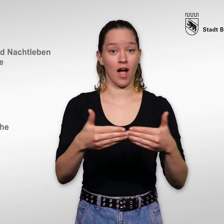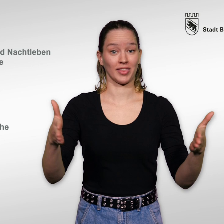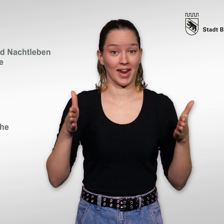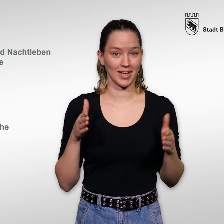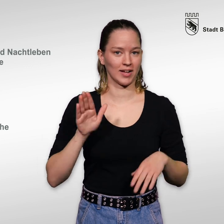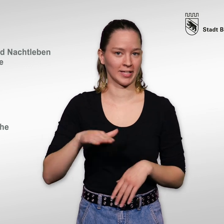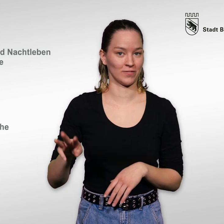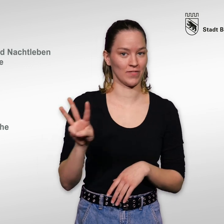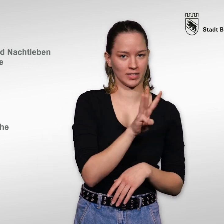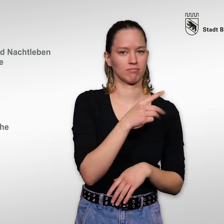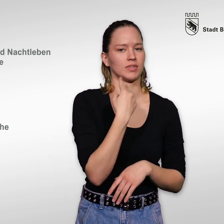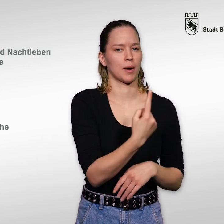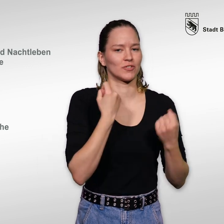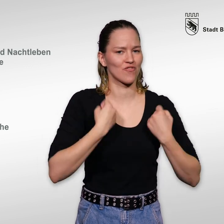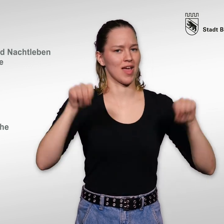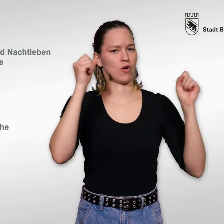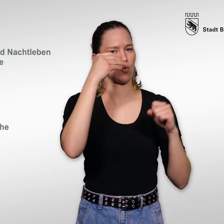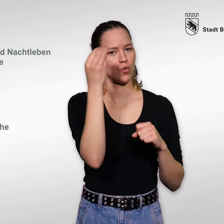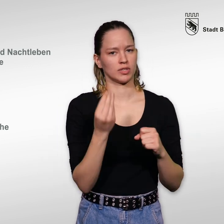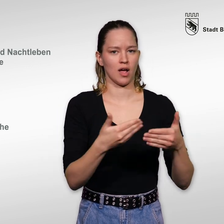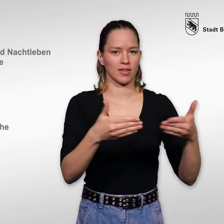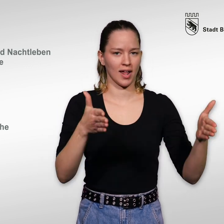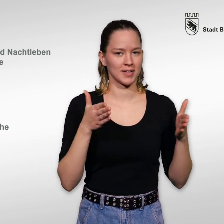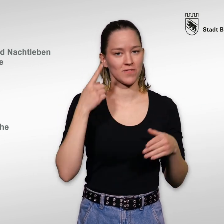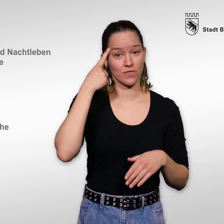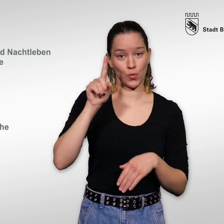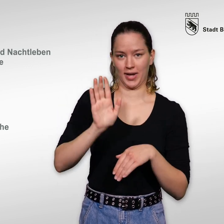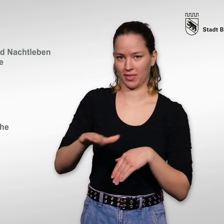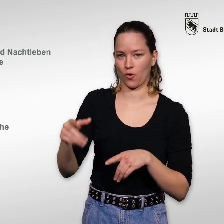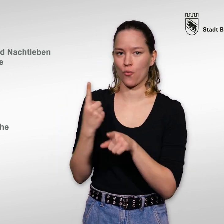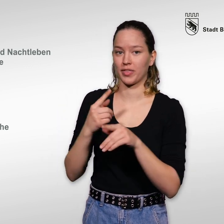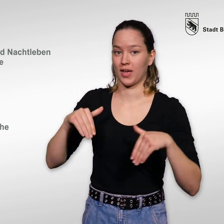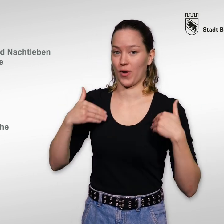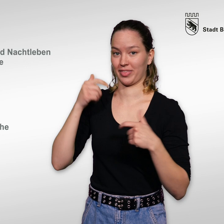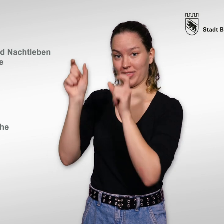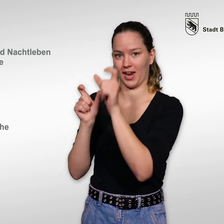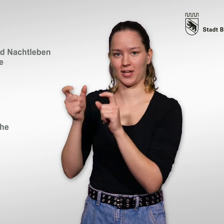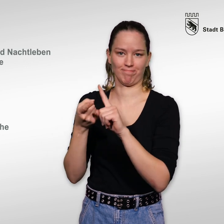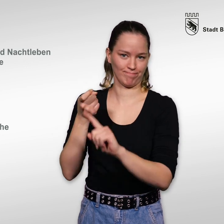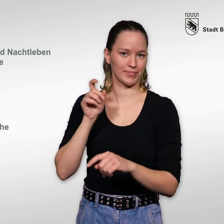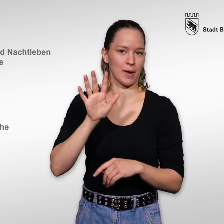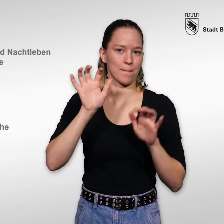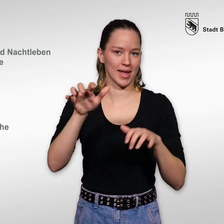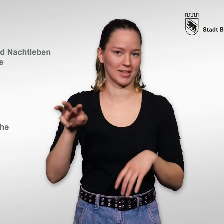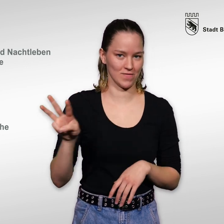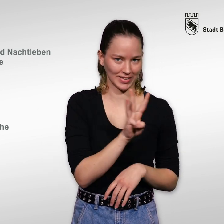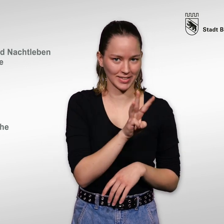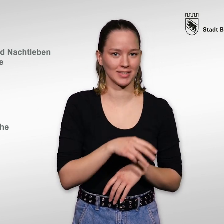Das Atelier Kidswest ist das freie Kunstatelier für Kinder und Jugendliche in Bern West.